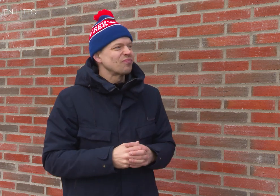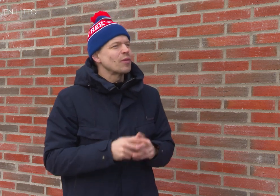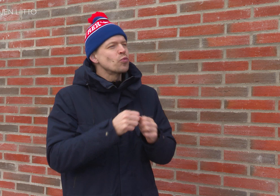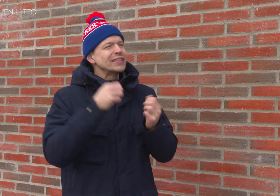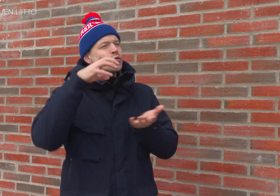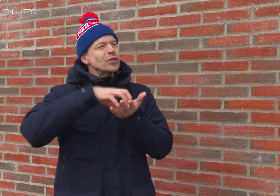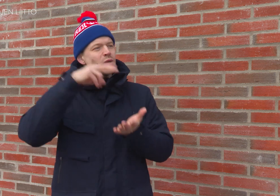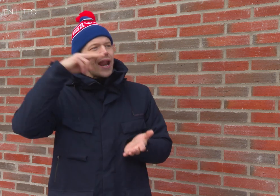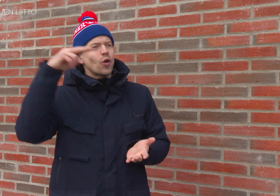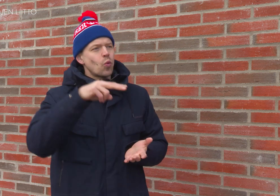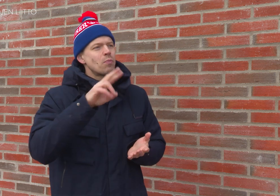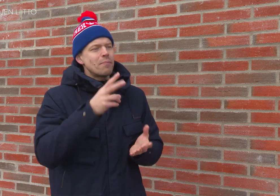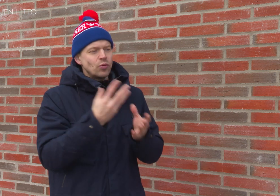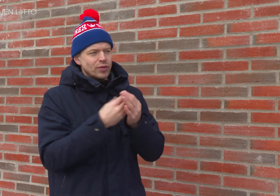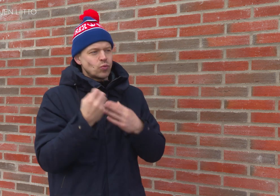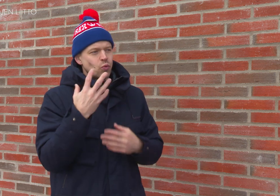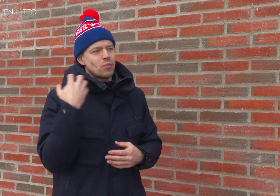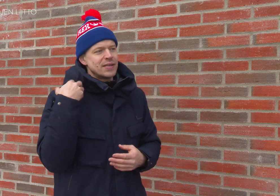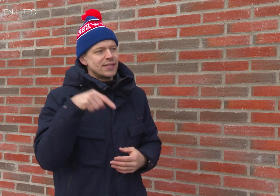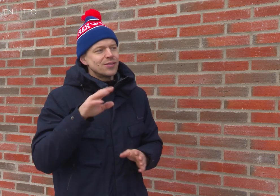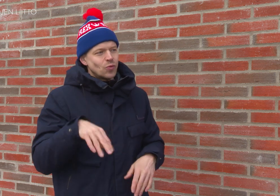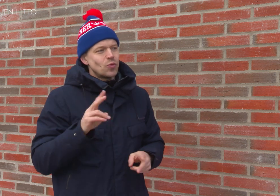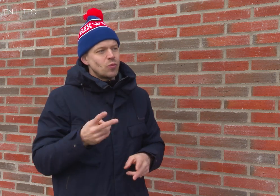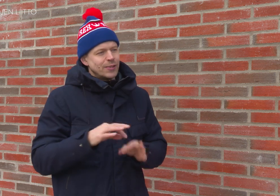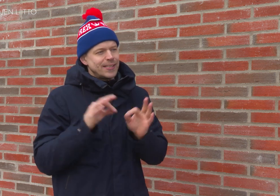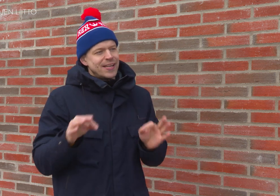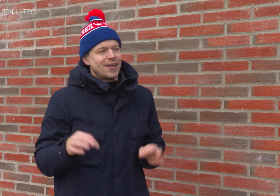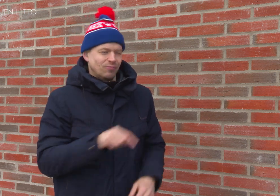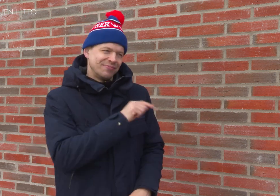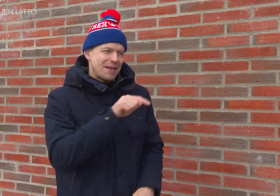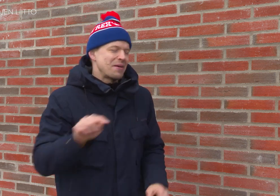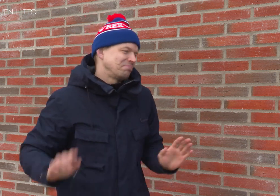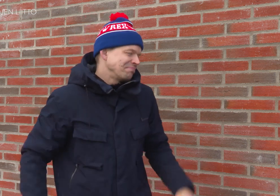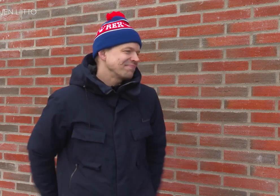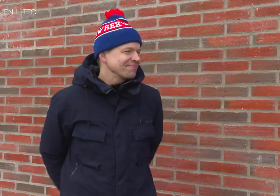Yhteiskunnallisesta näkökulmasta yhteistyö kulttuuriministeriön kanssa - on myös ollut hieno juttu.